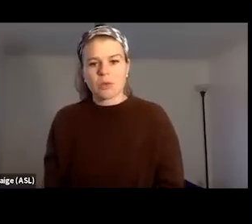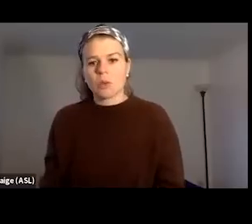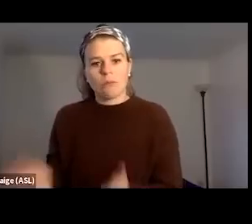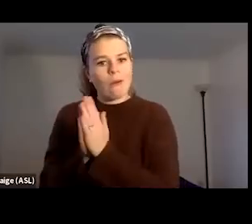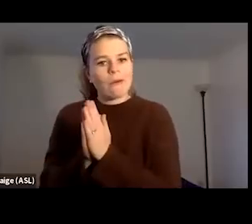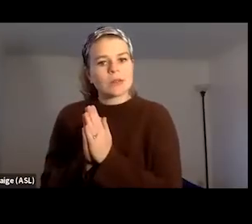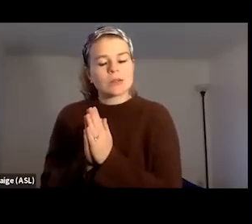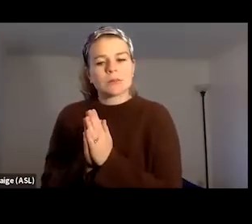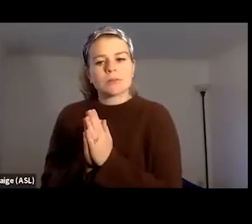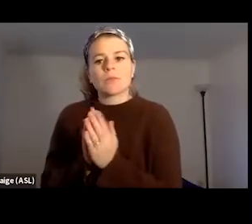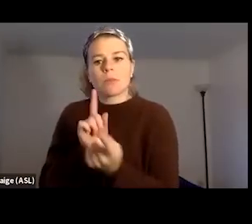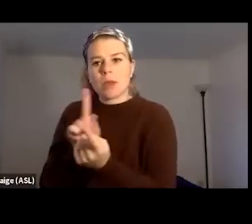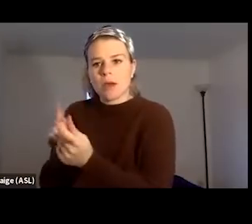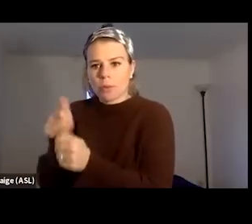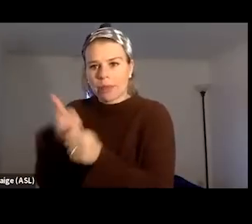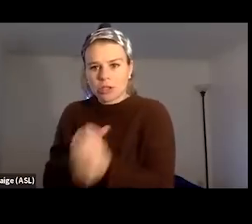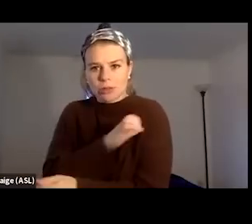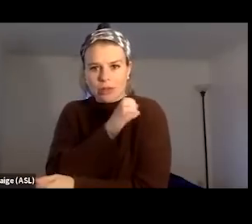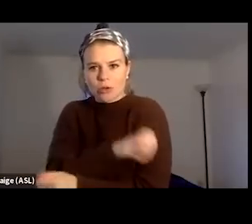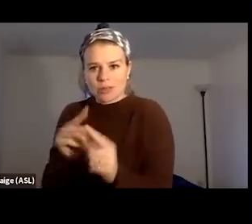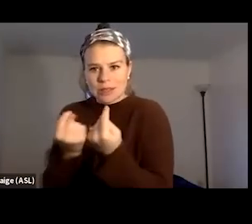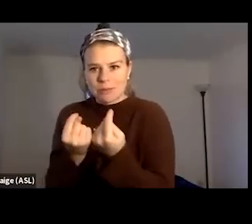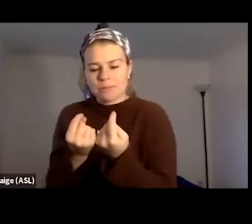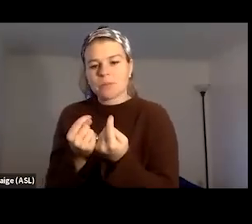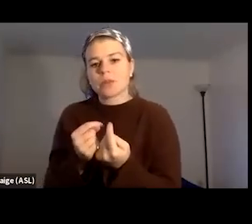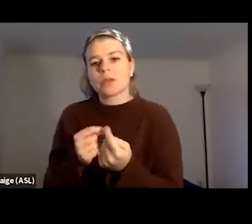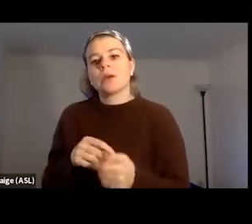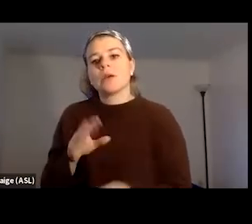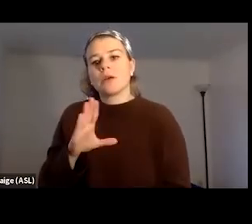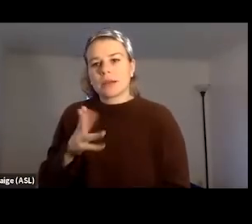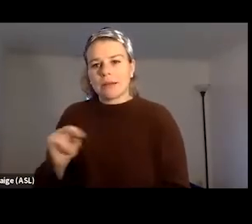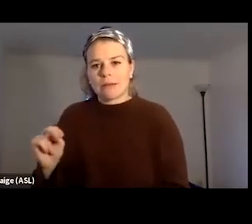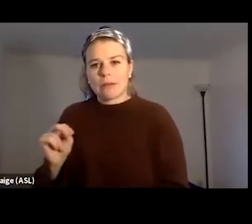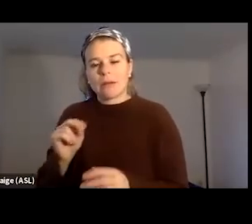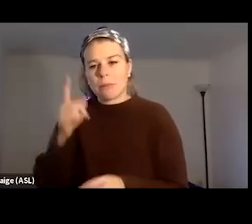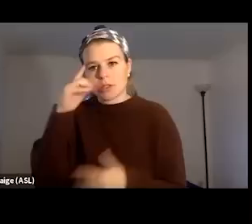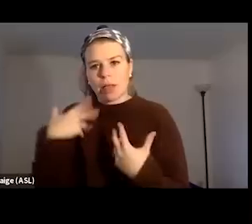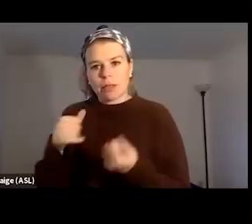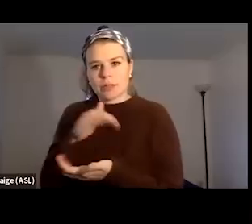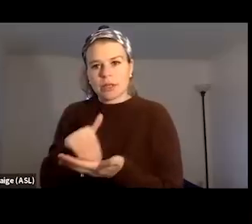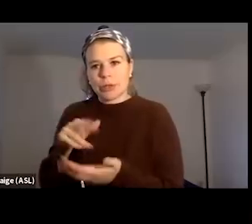Nos reunimos con cada uno de los equipos clínicos en el Centro de Salud Mental de Connecticut en New Haven. Les pedimos que revisaran